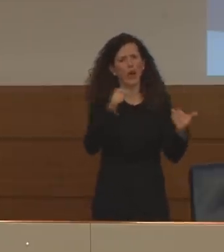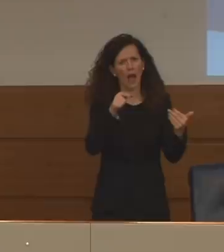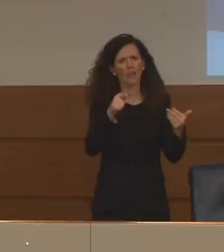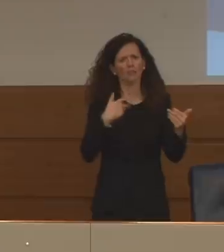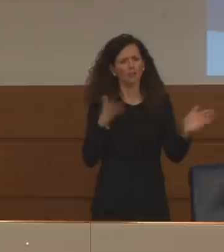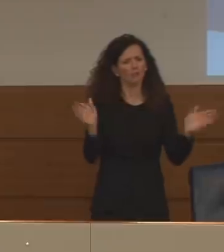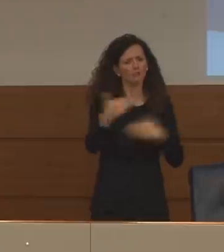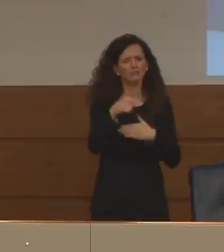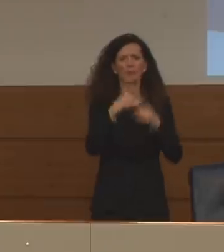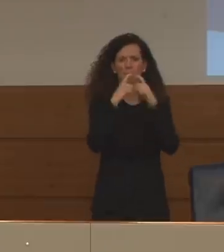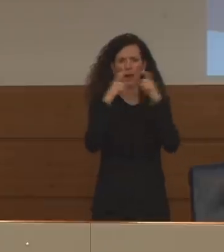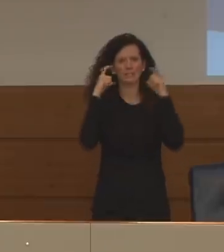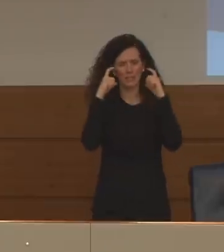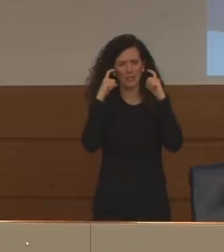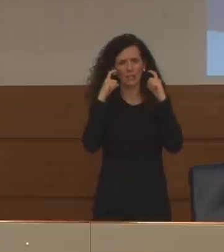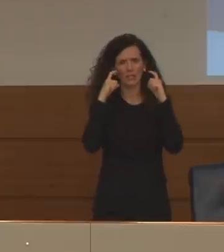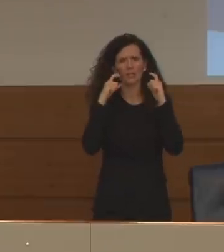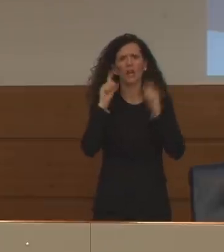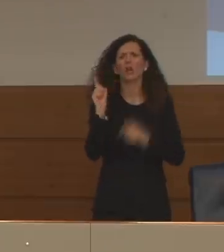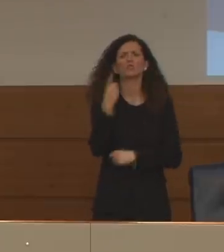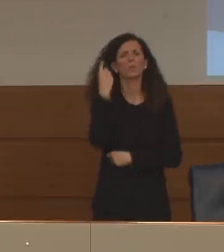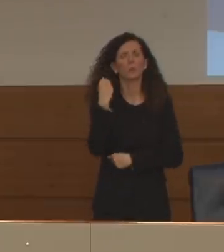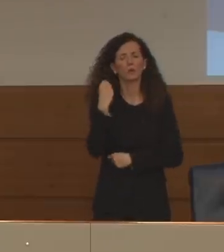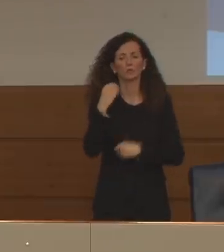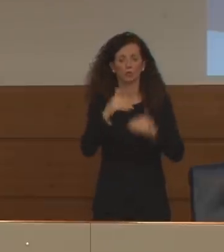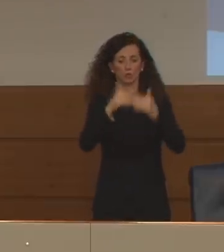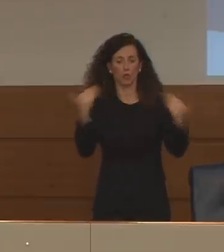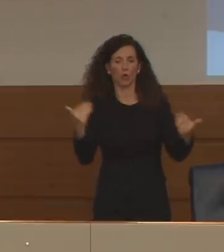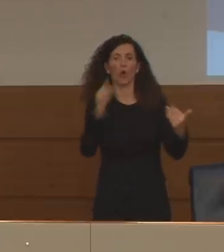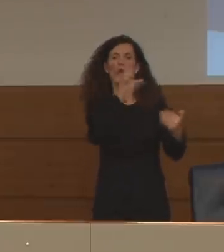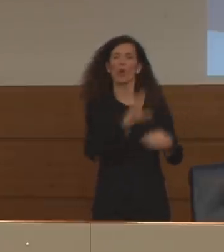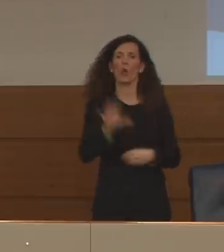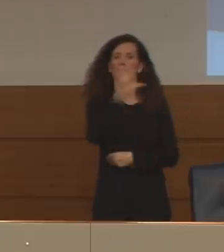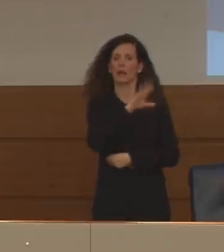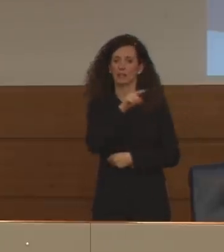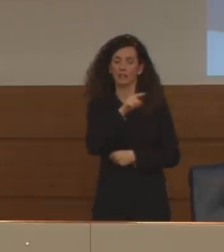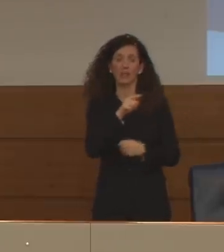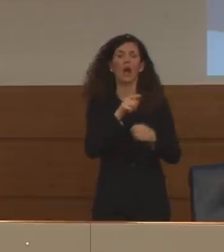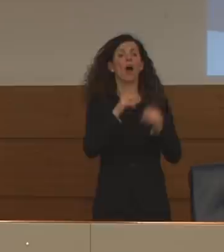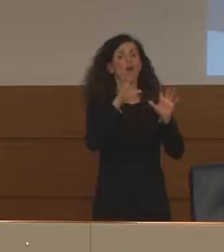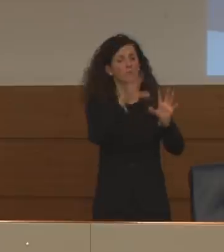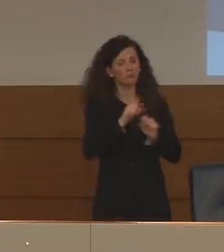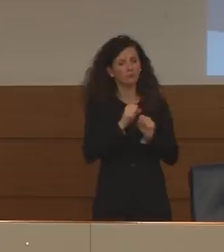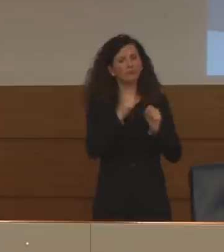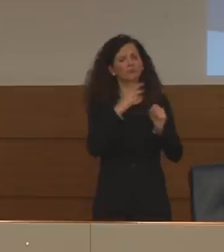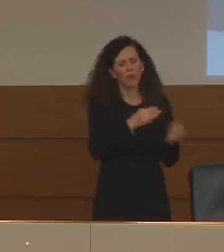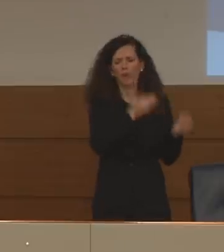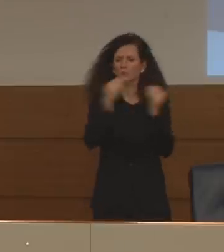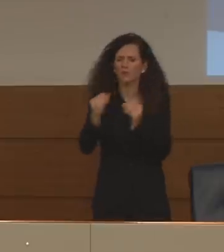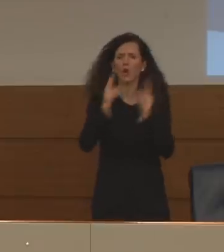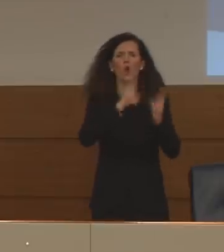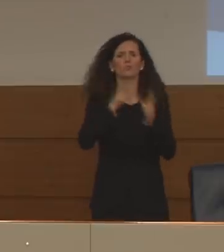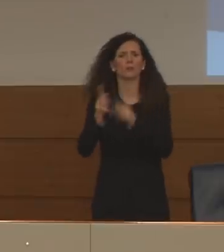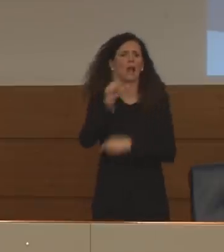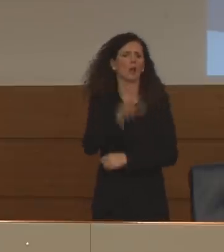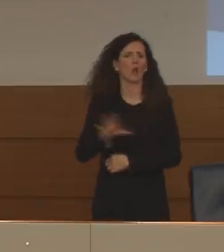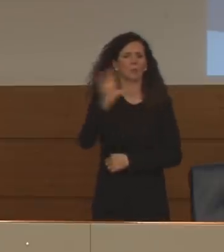mascherine soprattutto nelle dogane della Lombardia e l'abbiamo destinate agli ospedali della Lombardia.